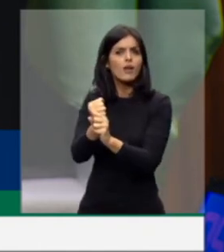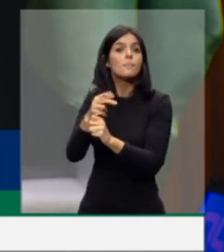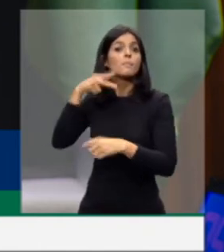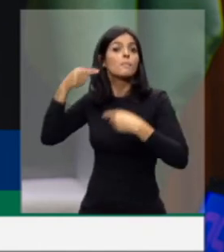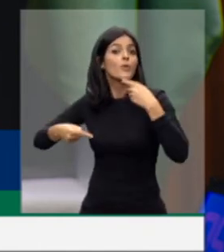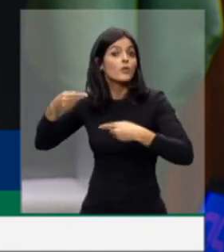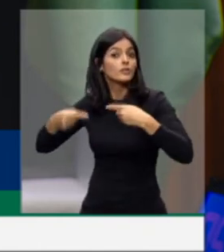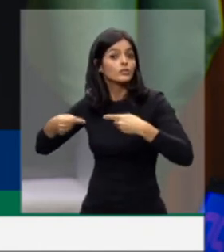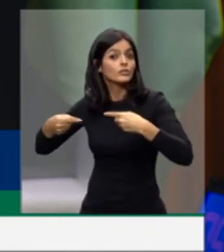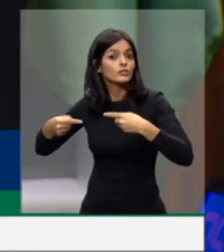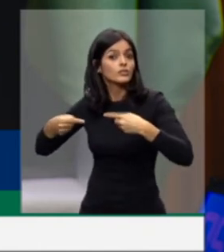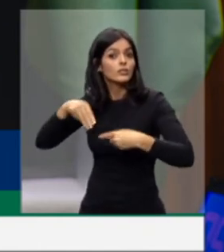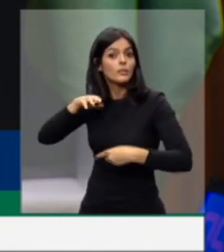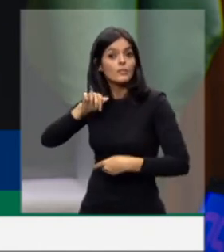PODE FALTAR DA SUA RESPONSABILIDADE HISTÓRICA,